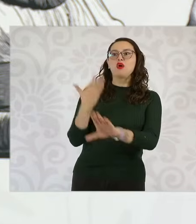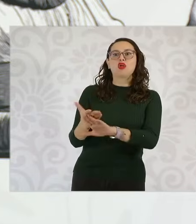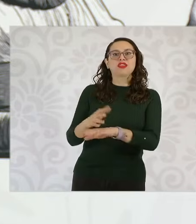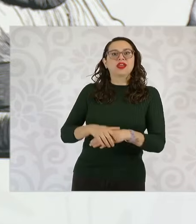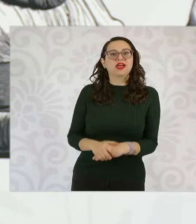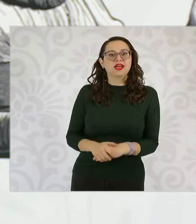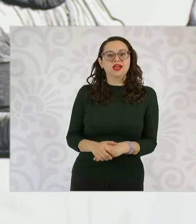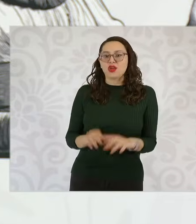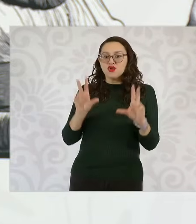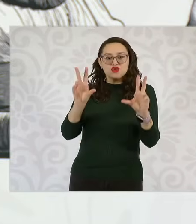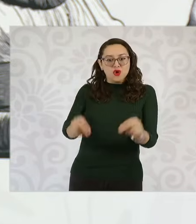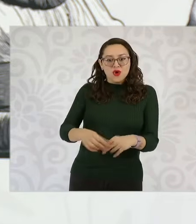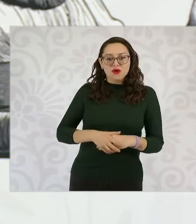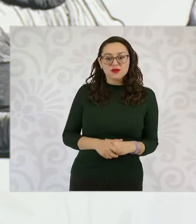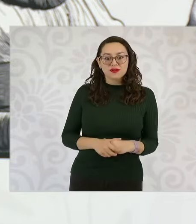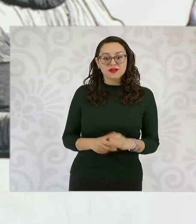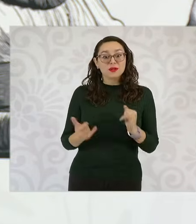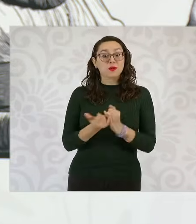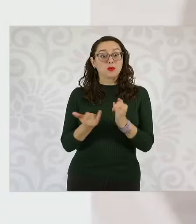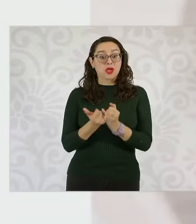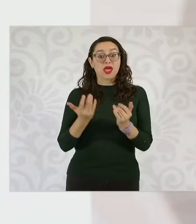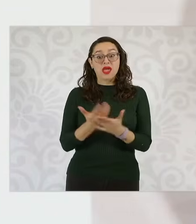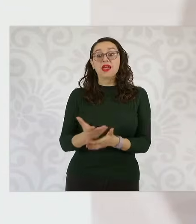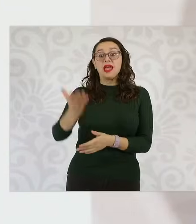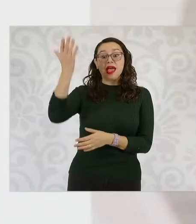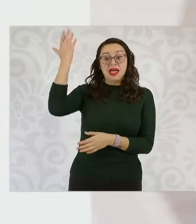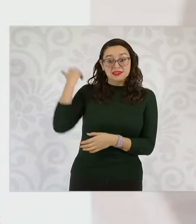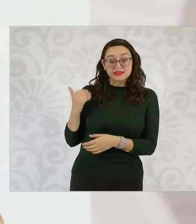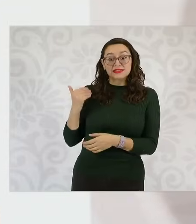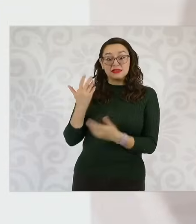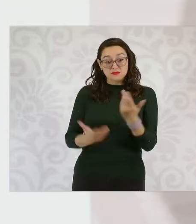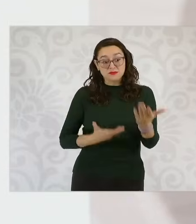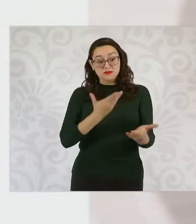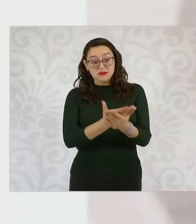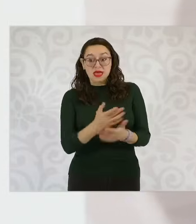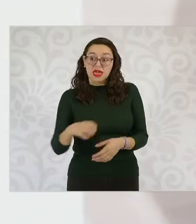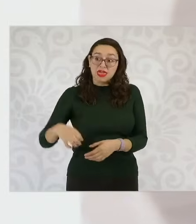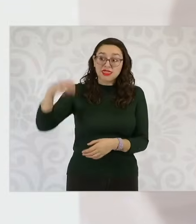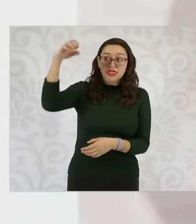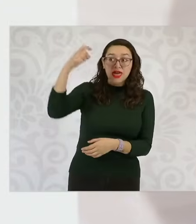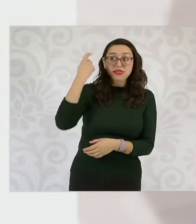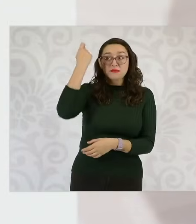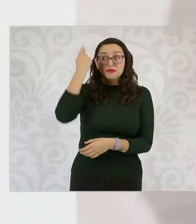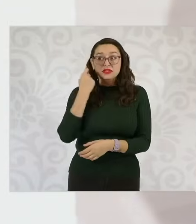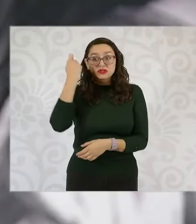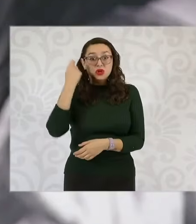la pensión para adultos mayores pues es mucha hipocresía terminó la campaña y el que era